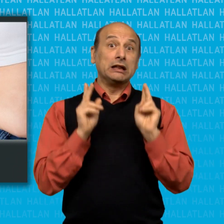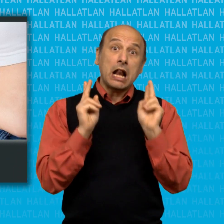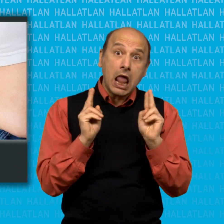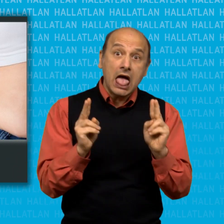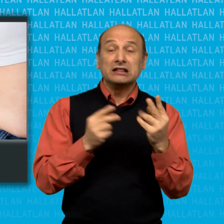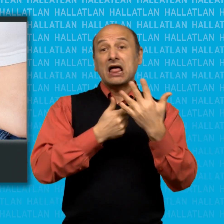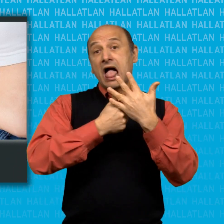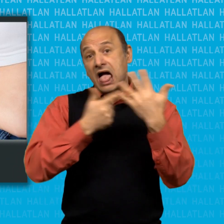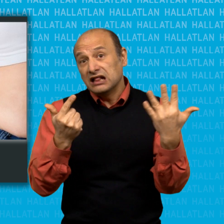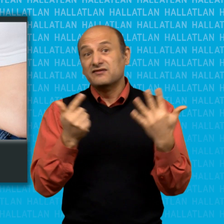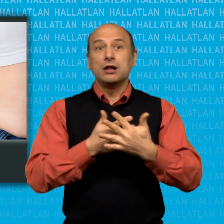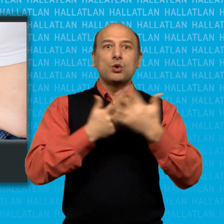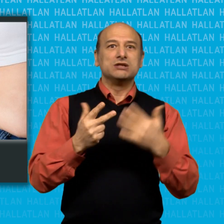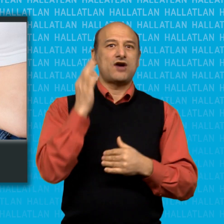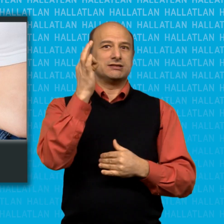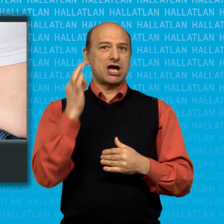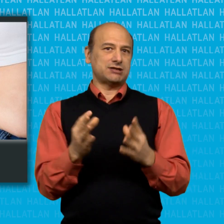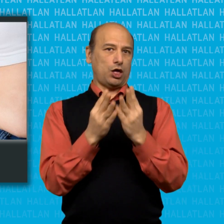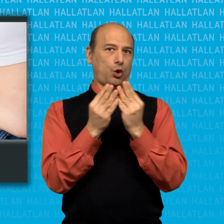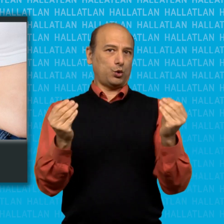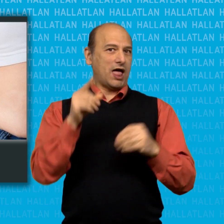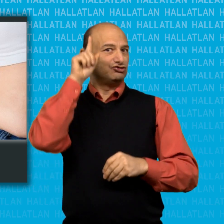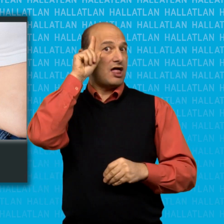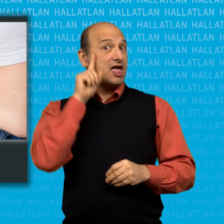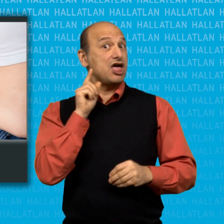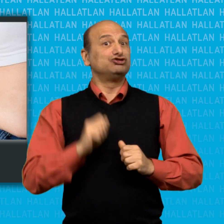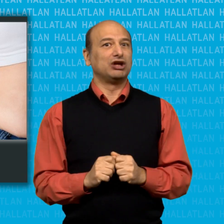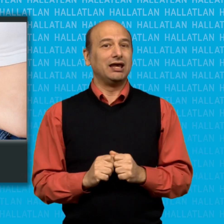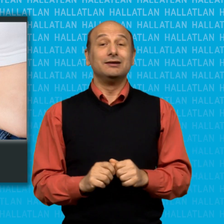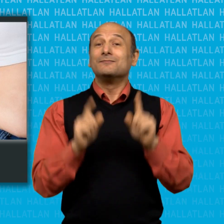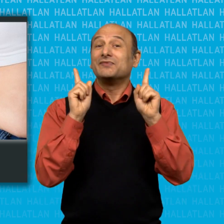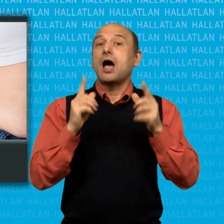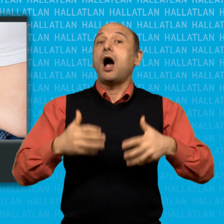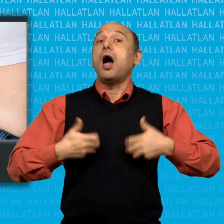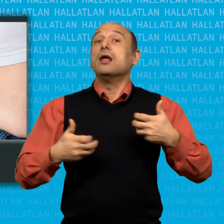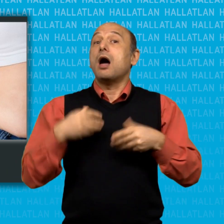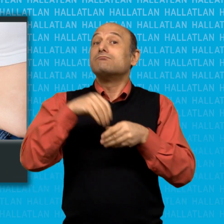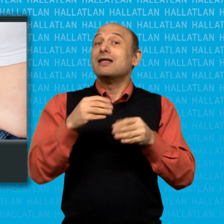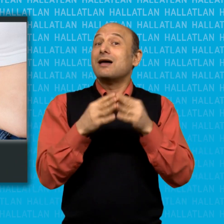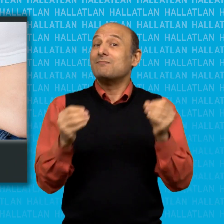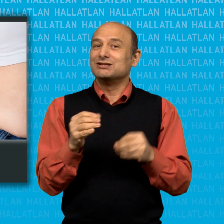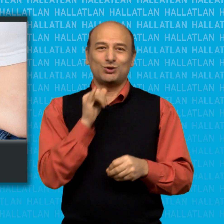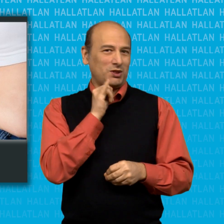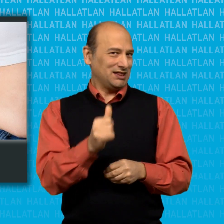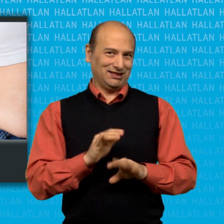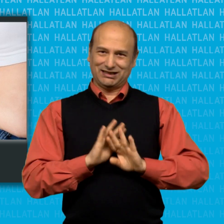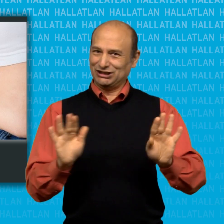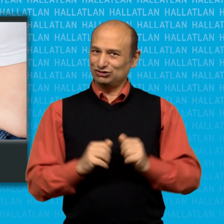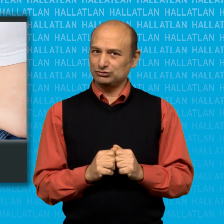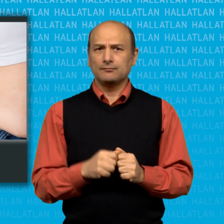megközelítőleg 70-80 százalékosak a gyógyulási esélyek. Ám a hajlam ilyenkor sem szűnik meg.